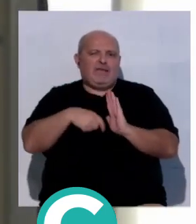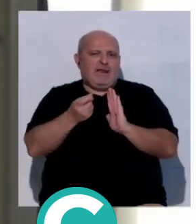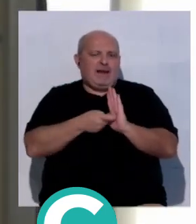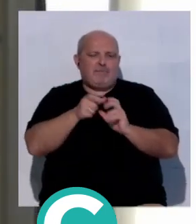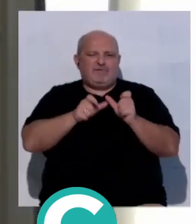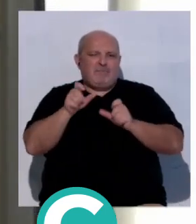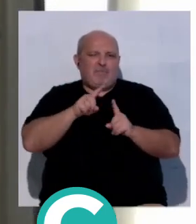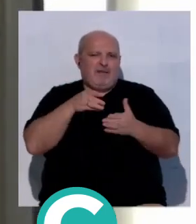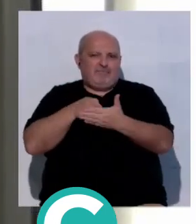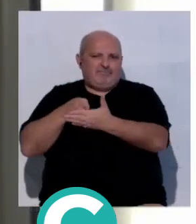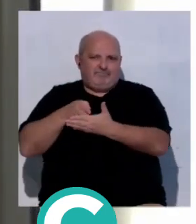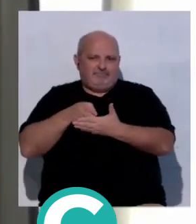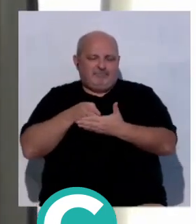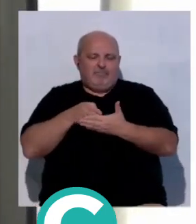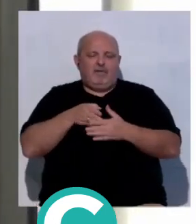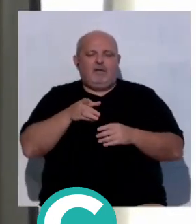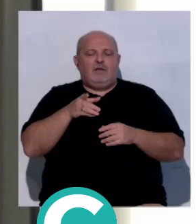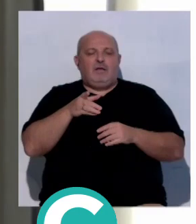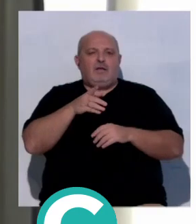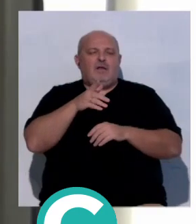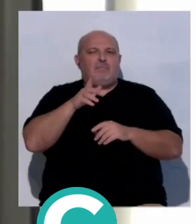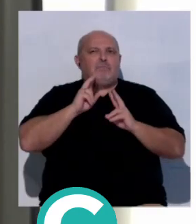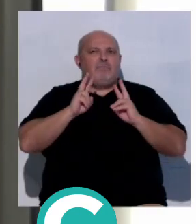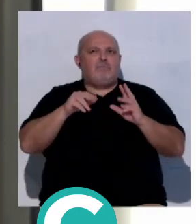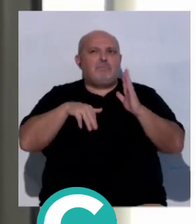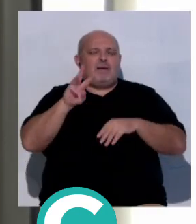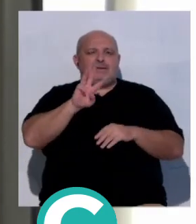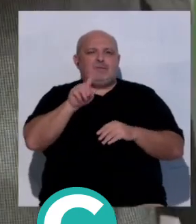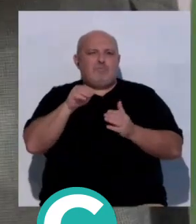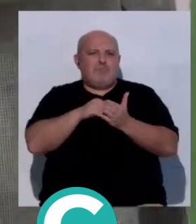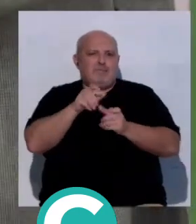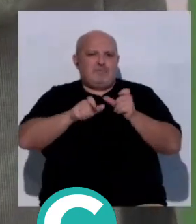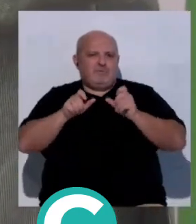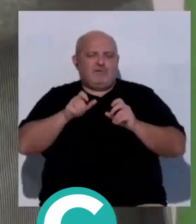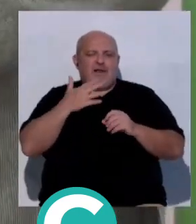vulnerables un trabajo del que se beneficiarán más de 31,000 andaluces a través entidades de